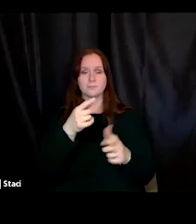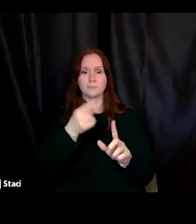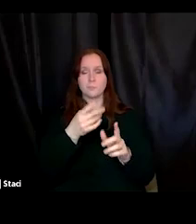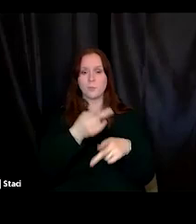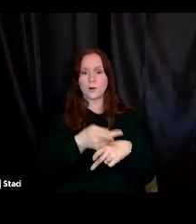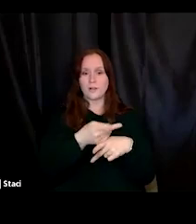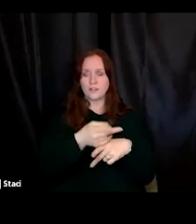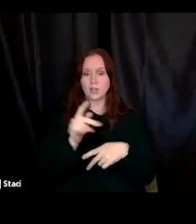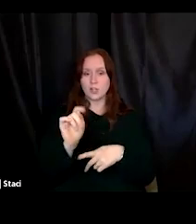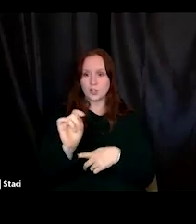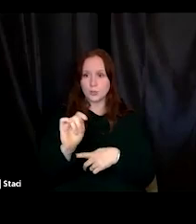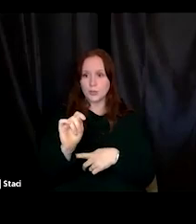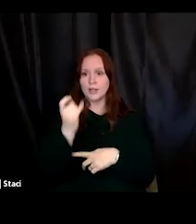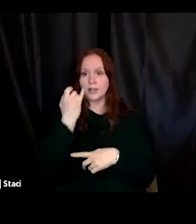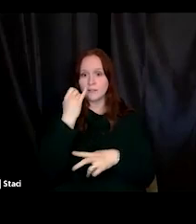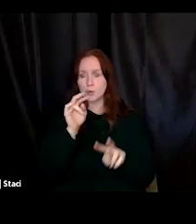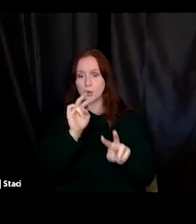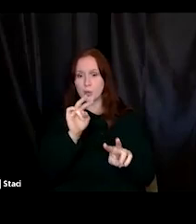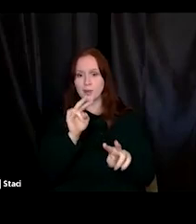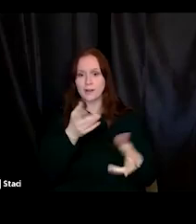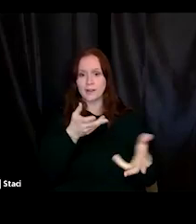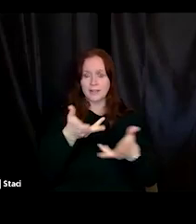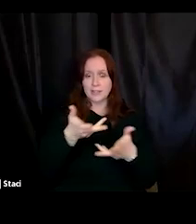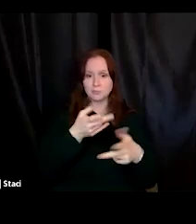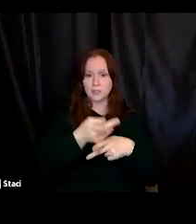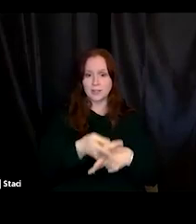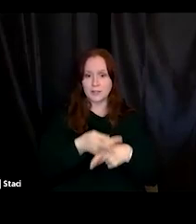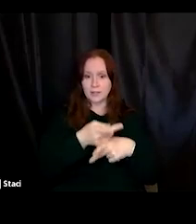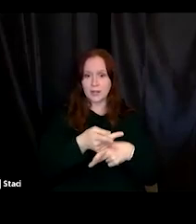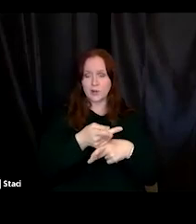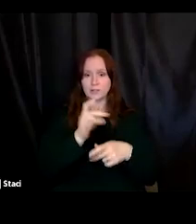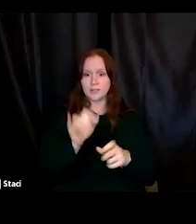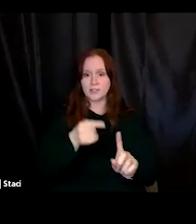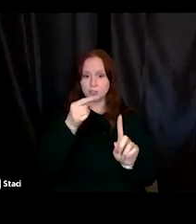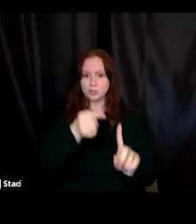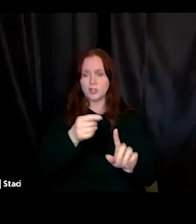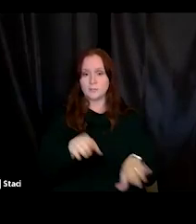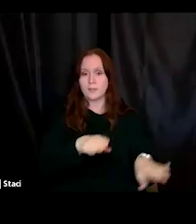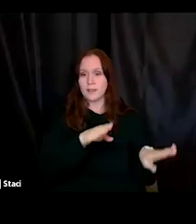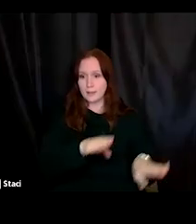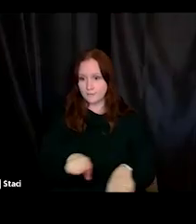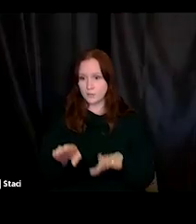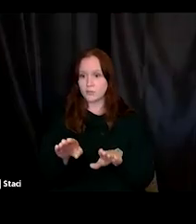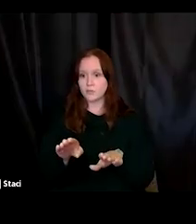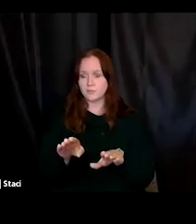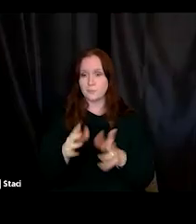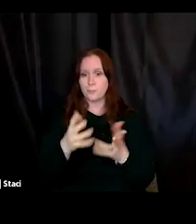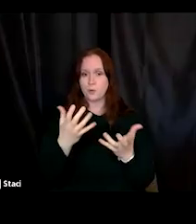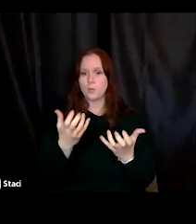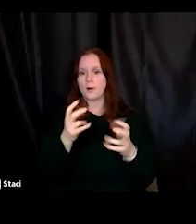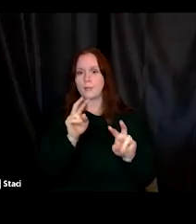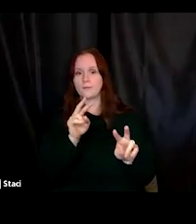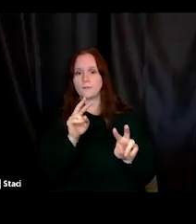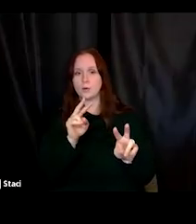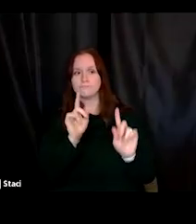Y solo como recordatorio, SOAR no es un tipo de solicitud, así que no tienen que preocuparse